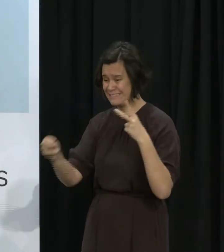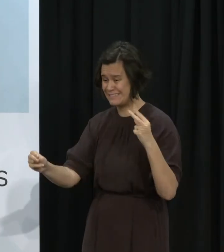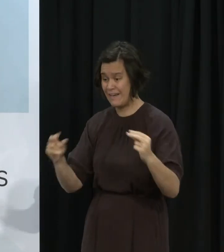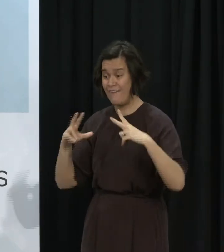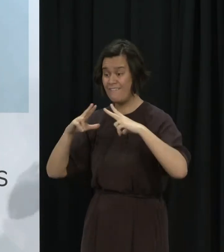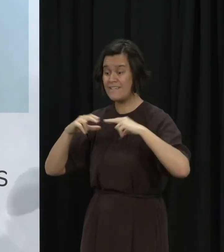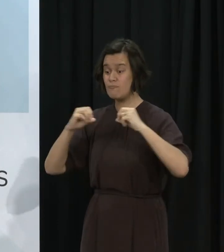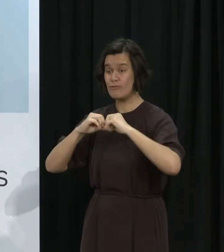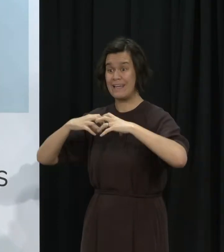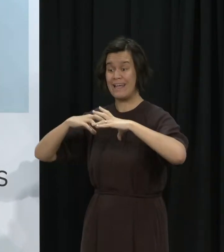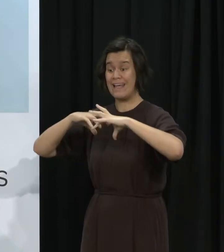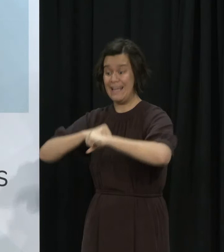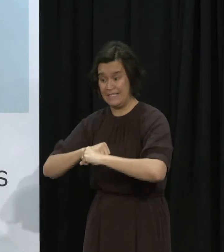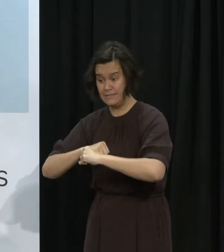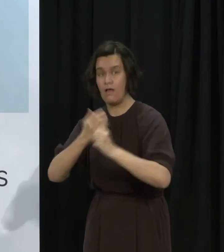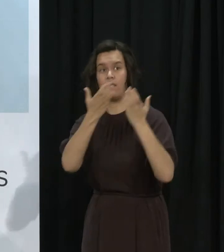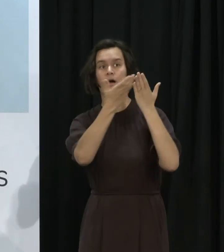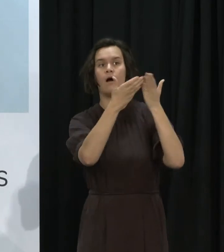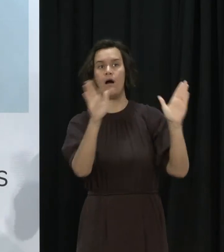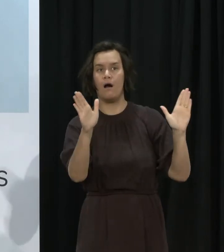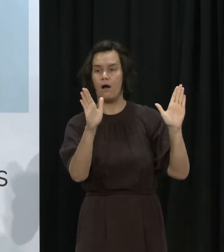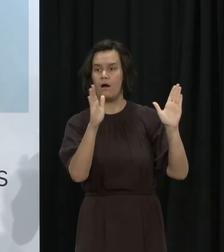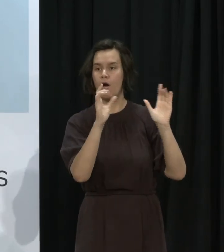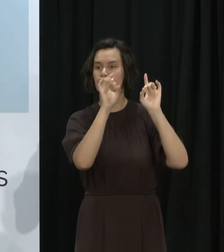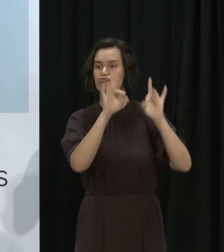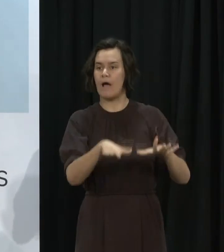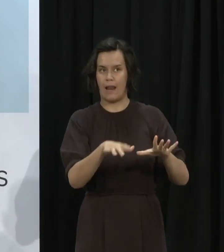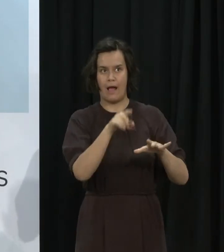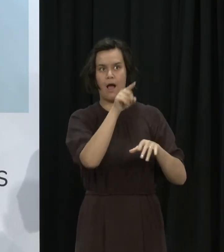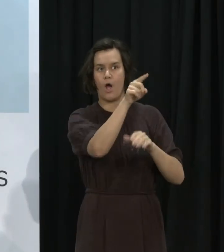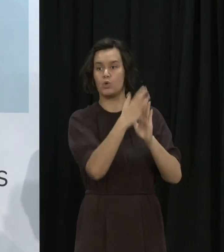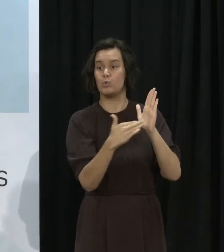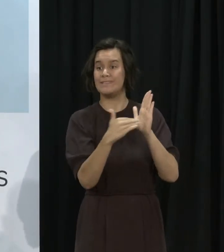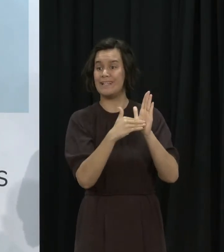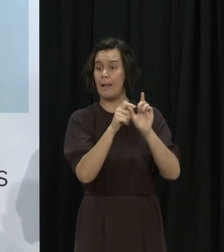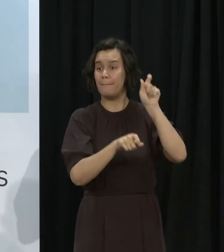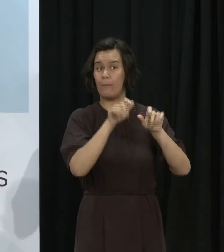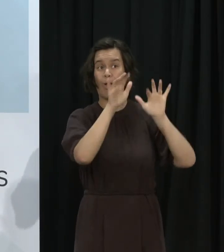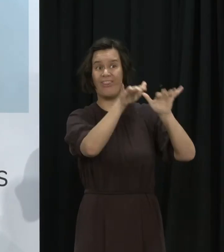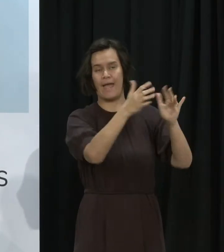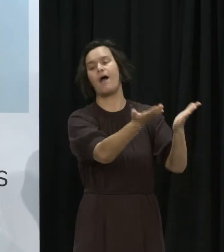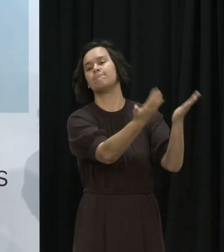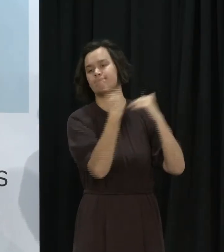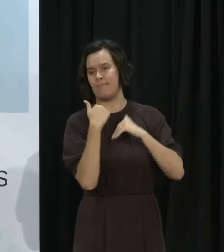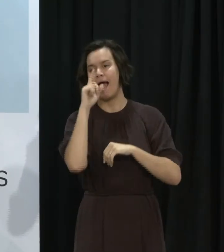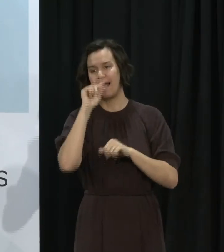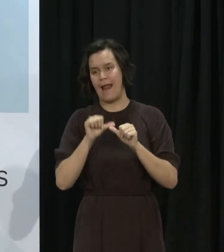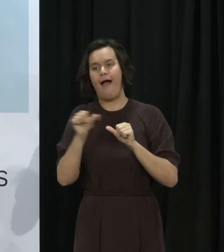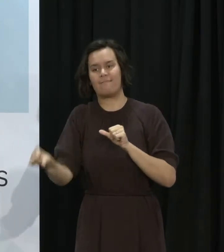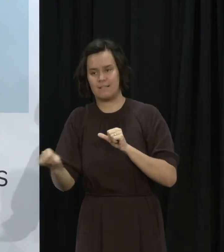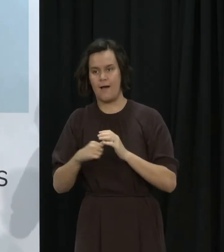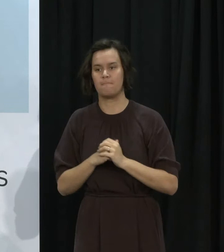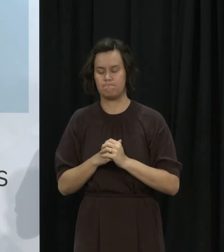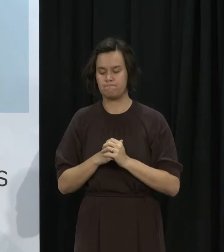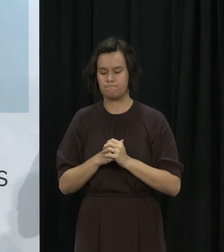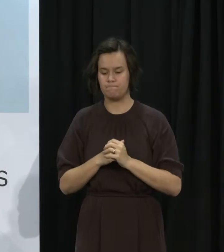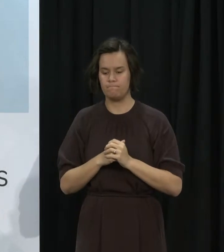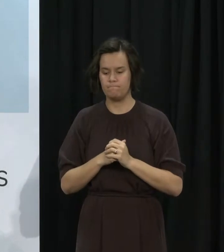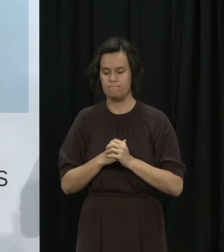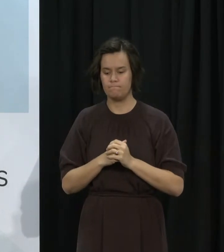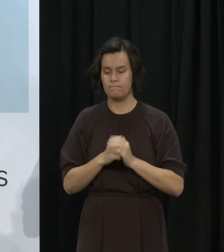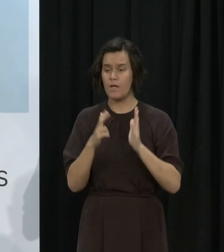matou ka pai ake te tiaki i a